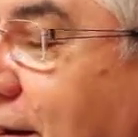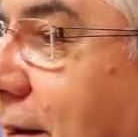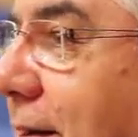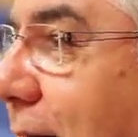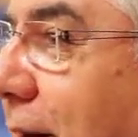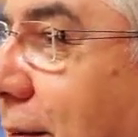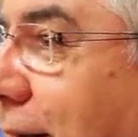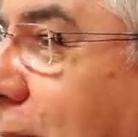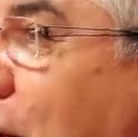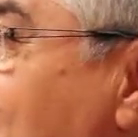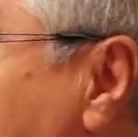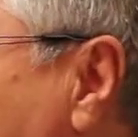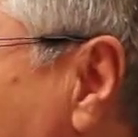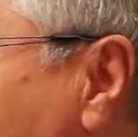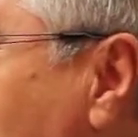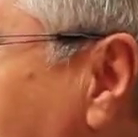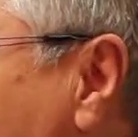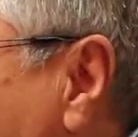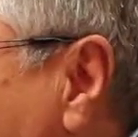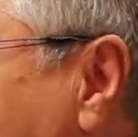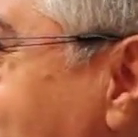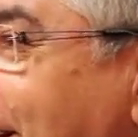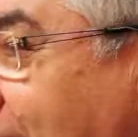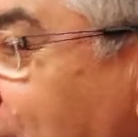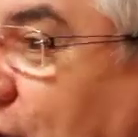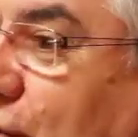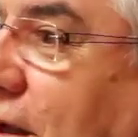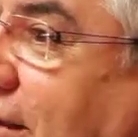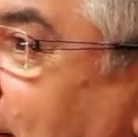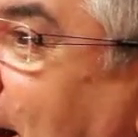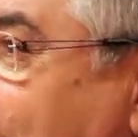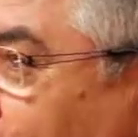en una película o en una web-serie porque ya está el guión